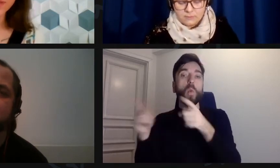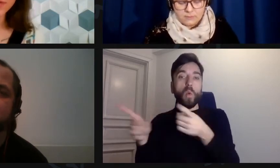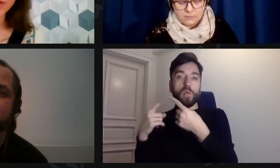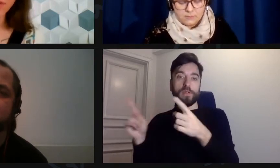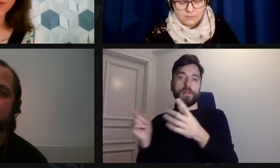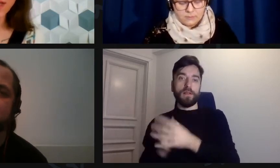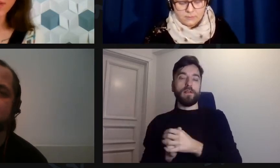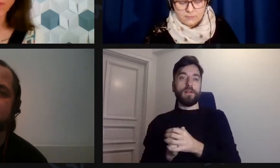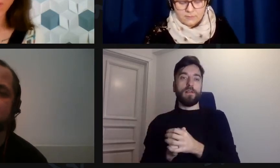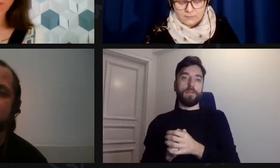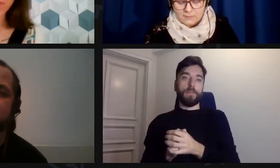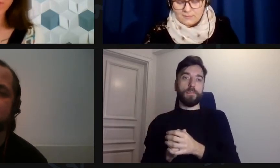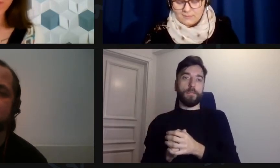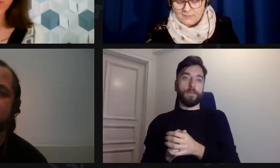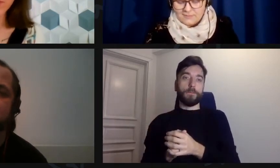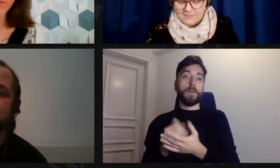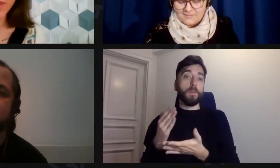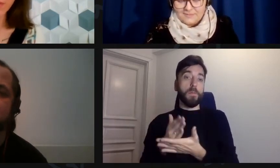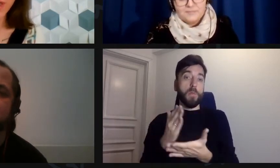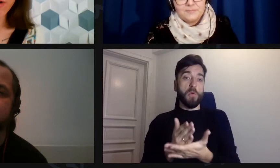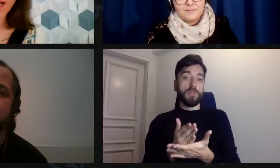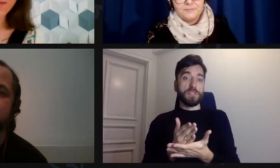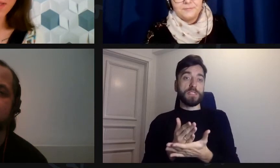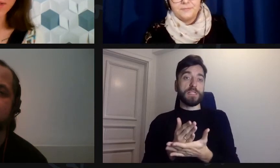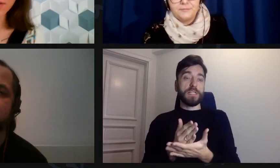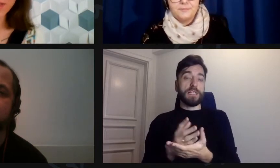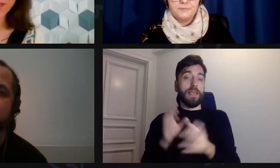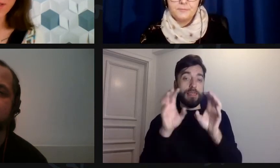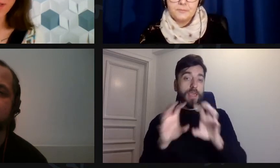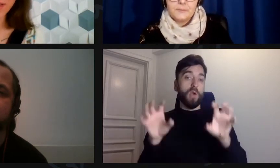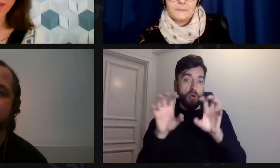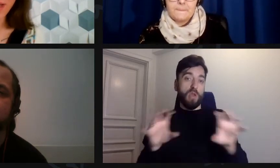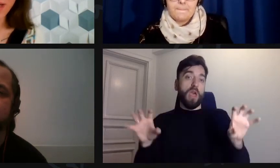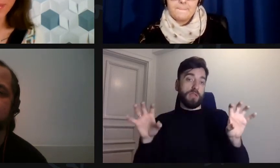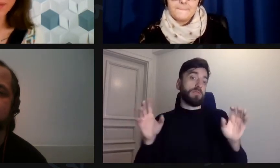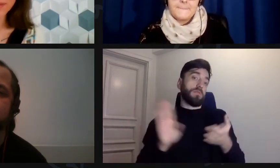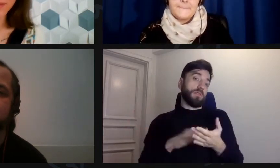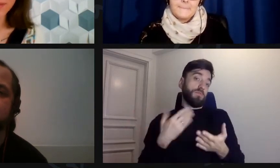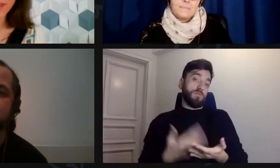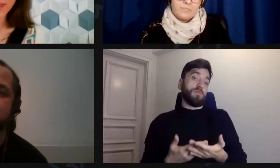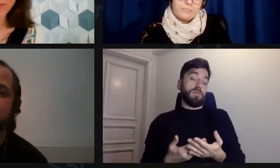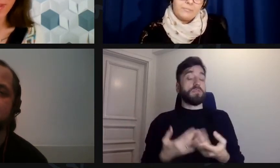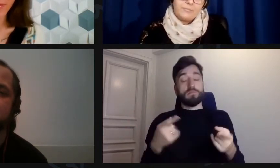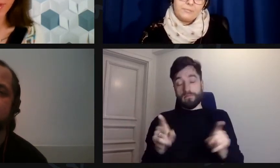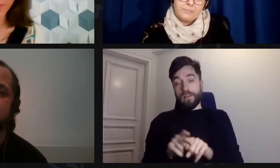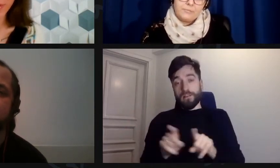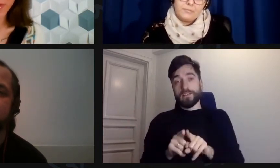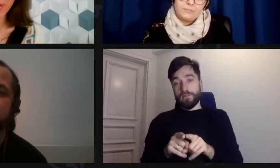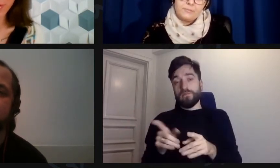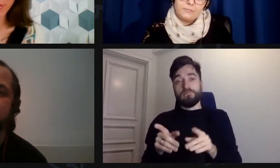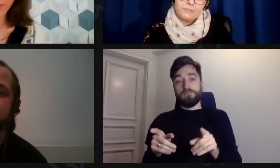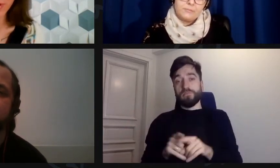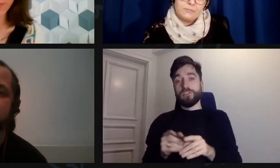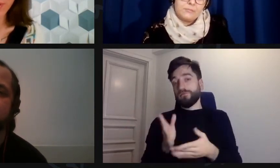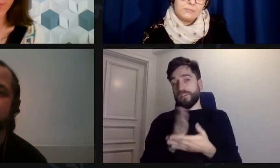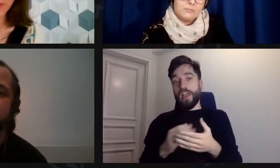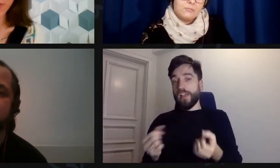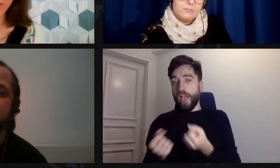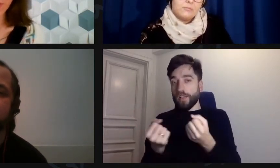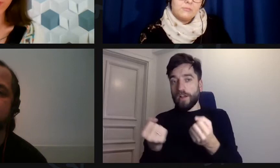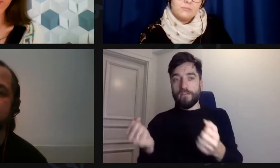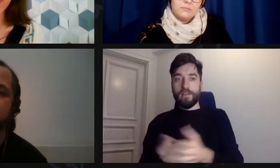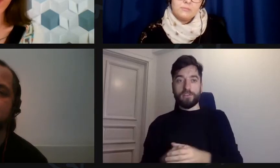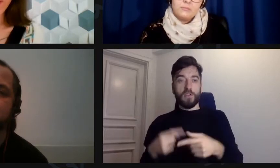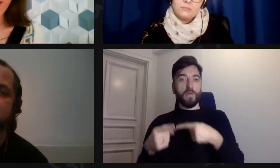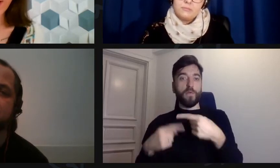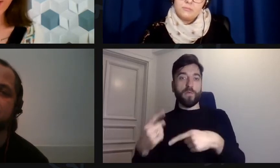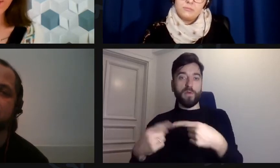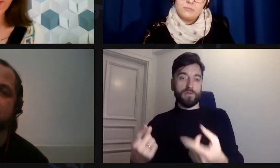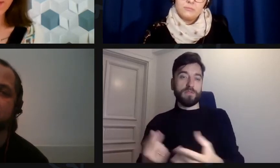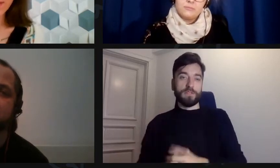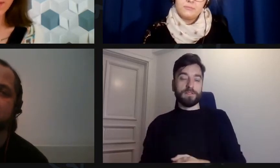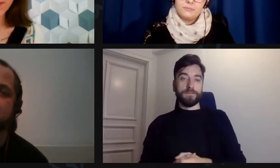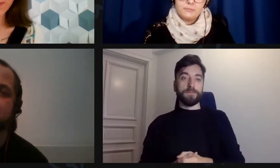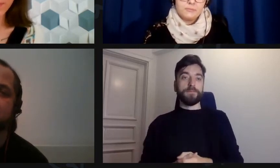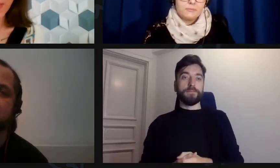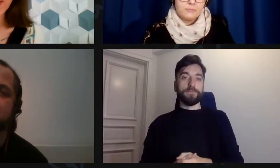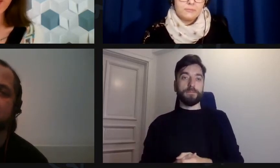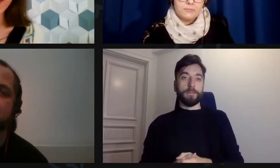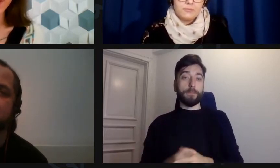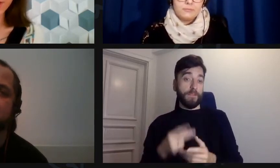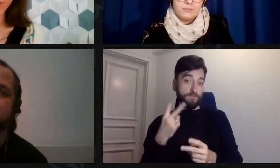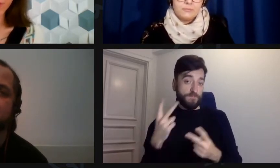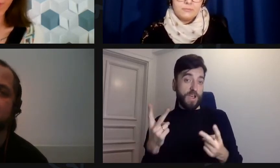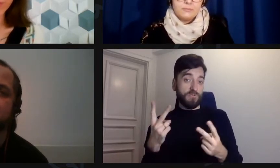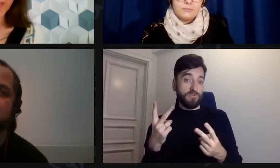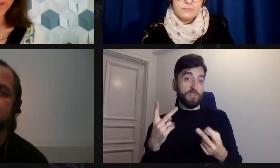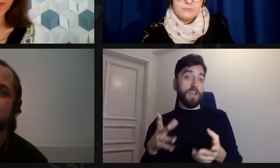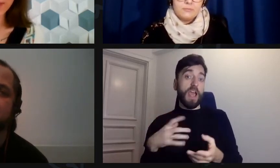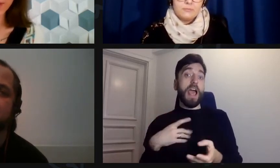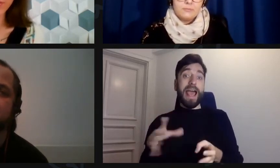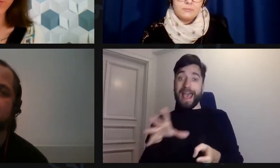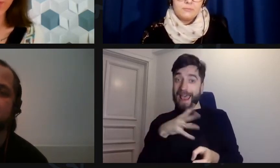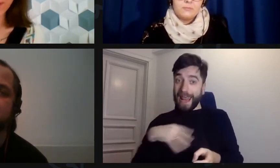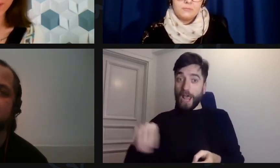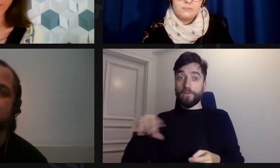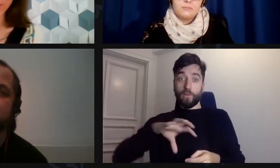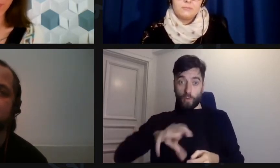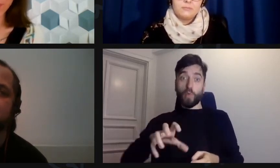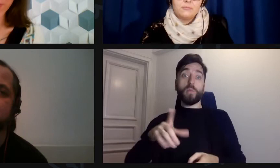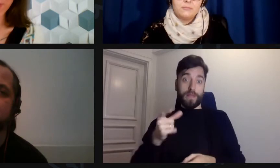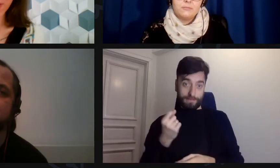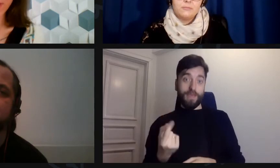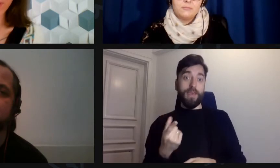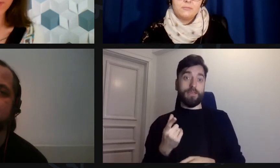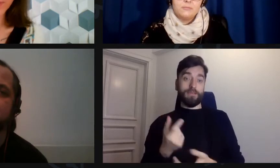dekoracjach to jest proces zaangażowania, który jest bardzo istotny i dalej jest się z grupą.